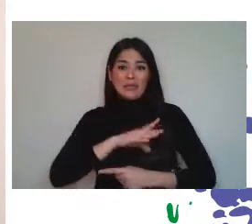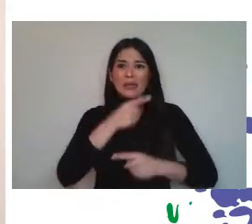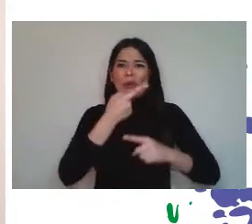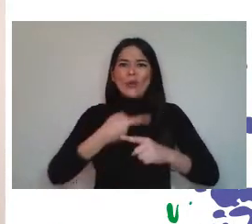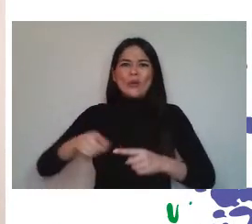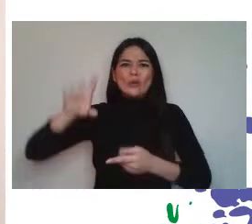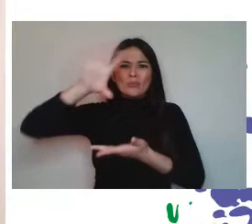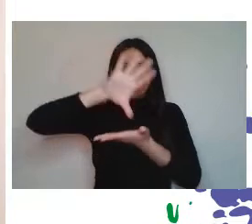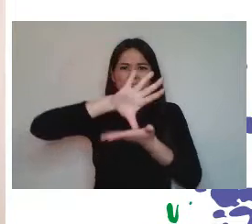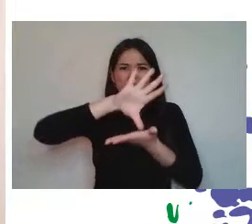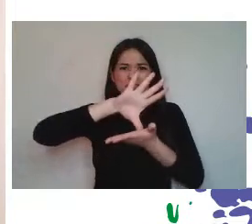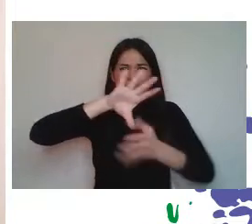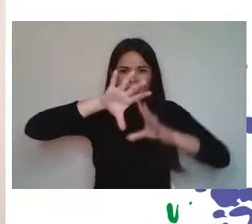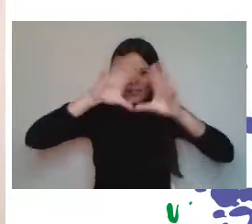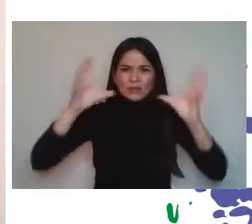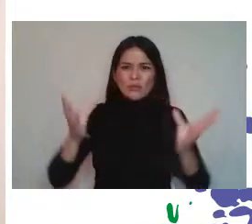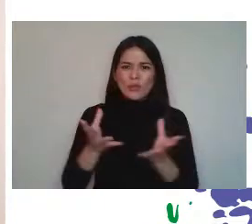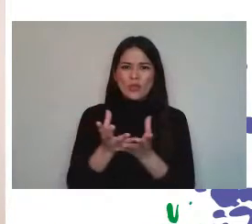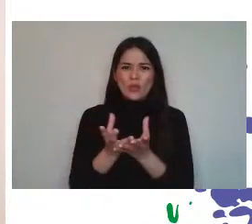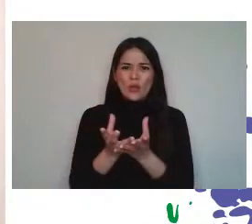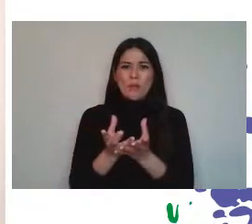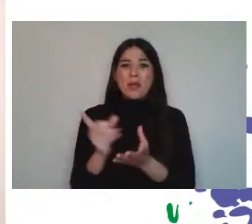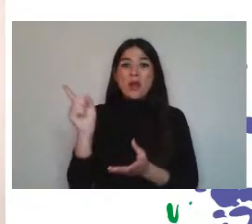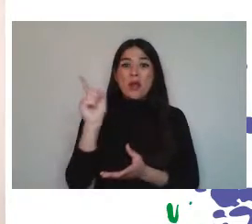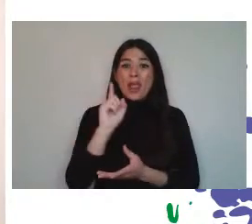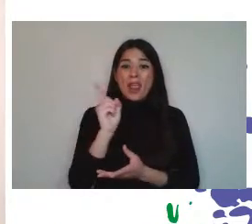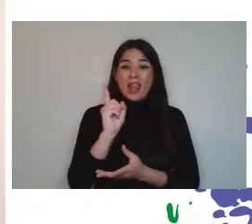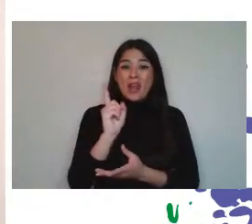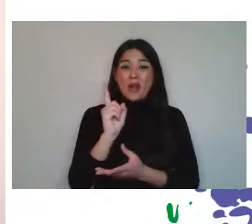pero no se vaya a pensar que son trazos suaves los que deja.